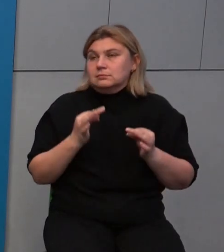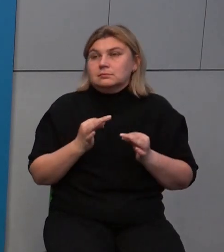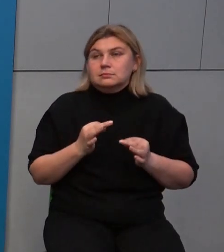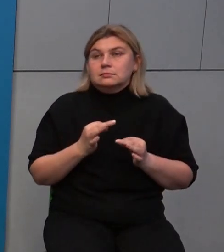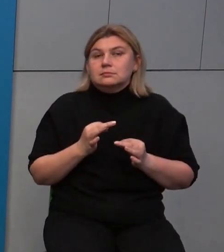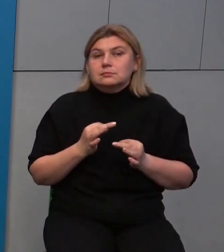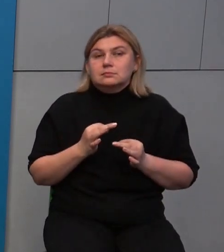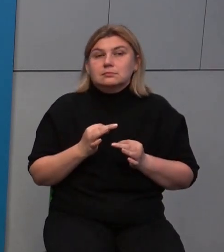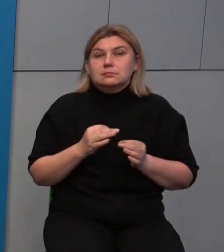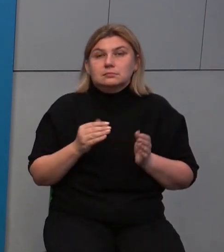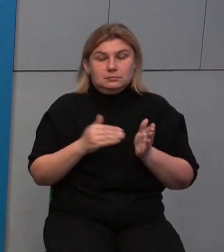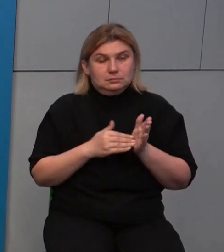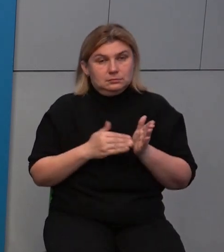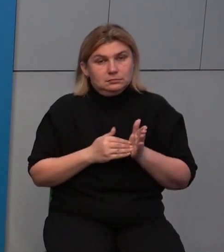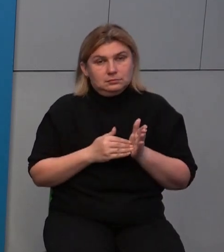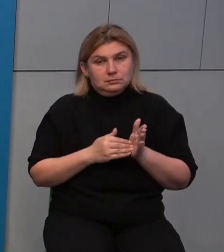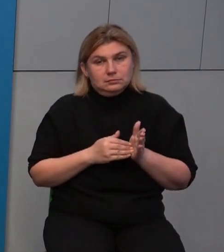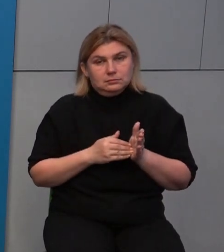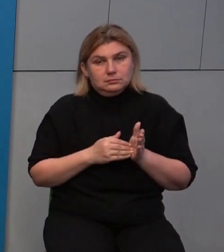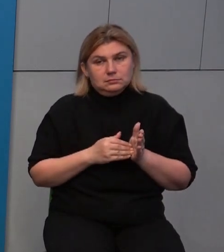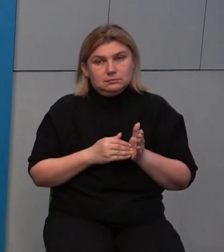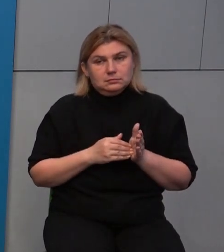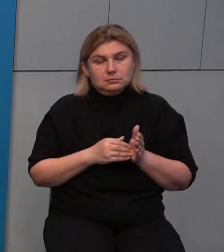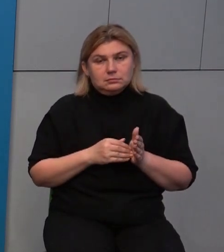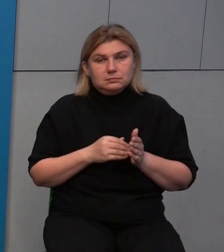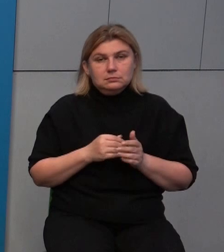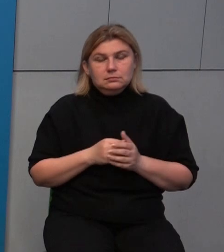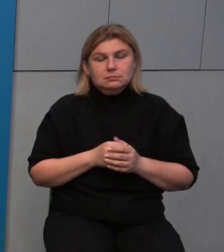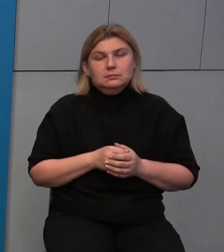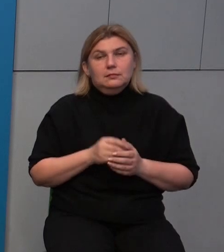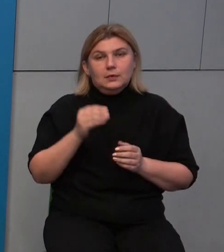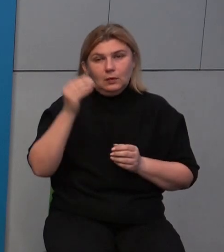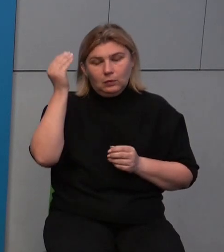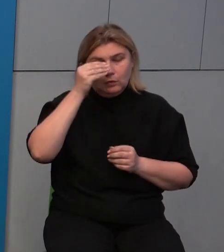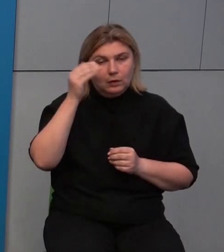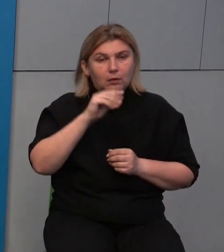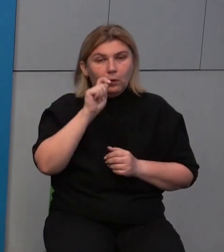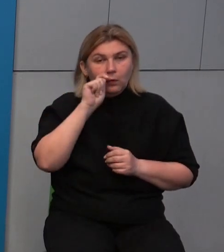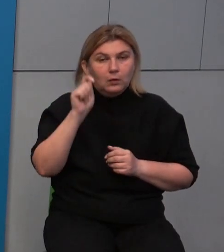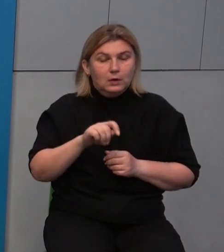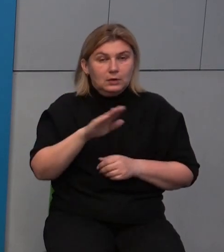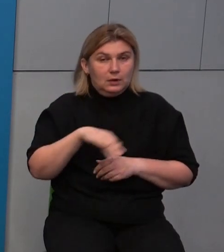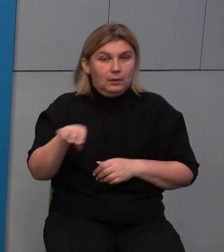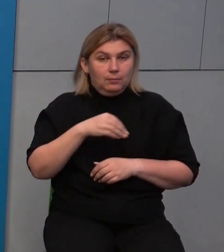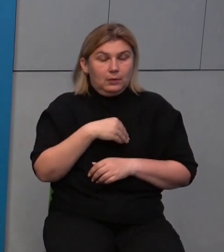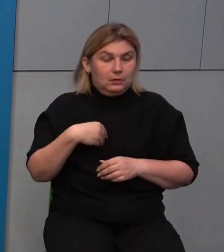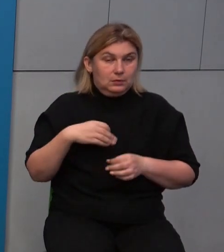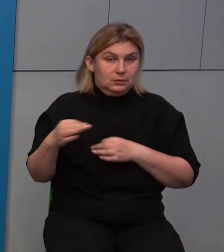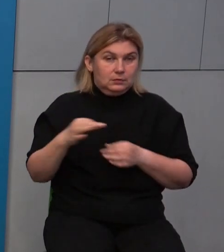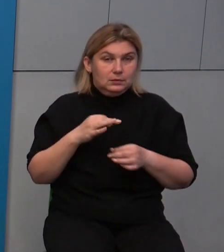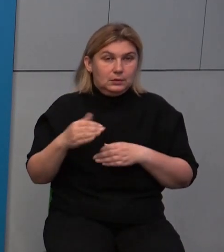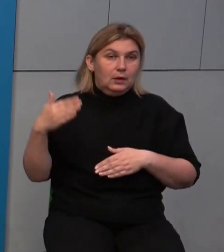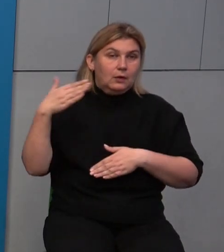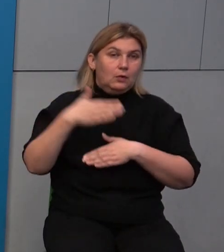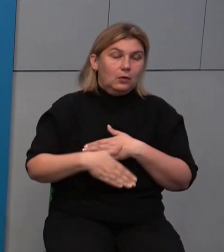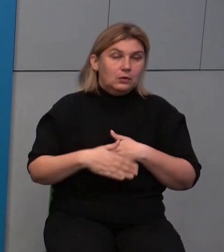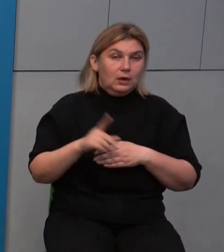Teraz byśmy potrzebowali takiego, prawda? Ucząc ukraińskie dzieci polskiej historii. Bo tutaj jest ewidentnie potrzeba też wyjaśnienia spraw